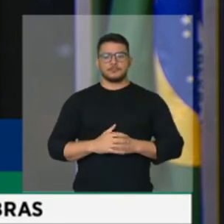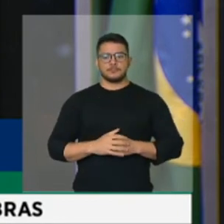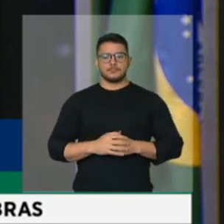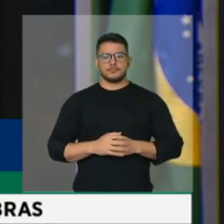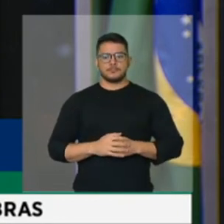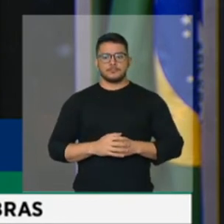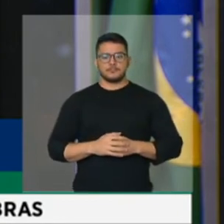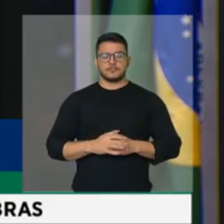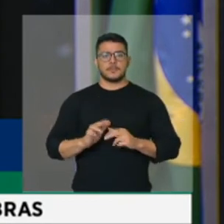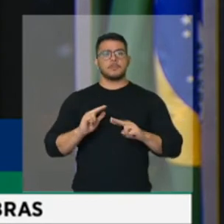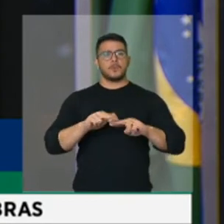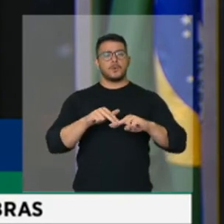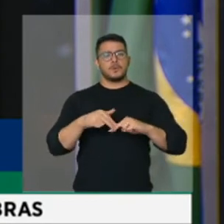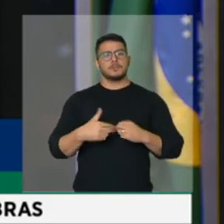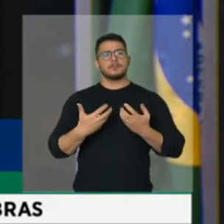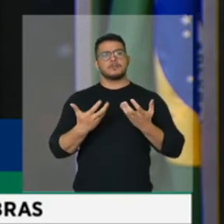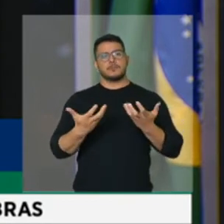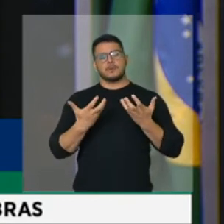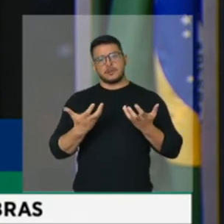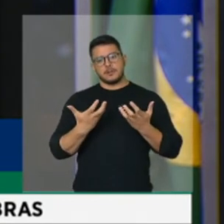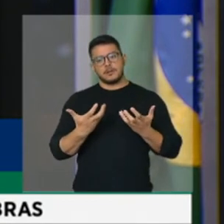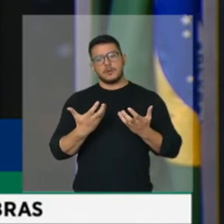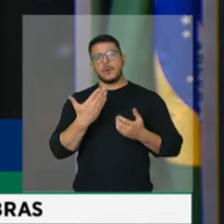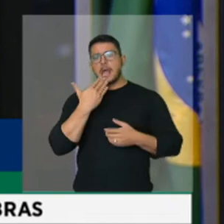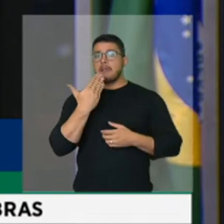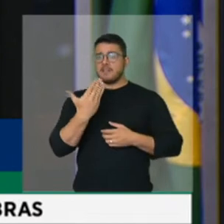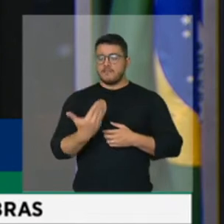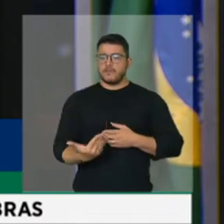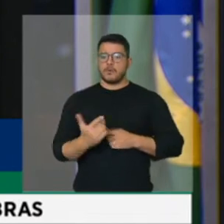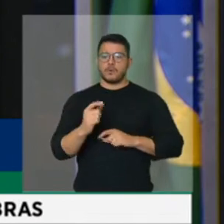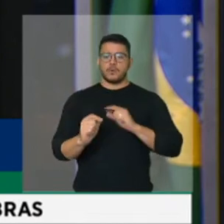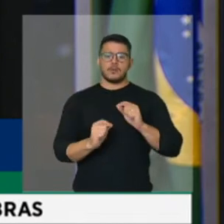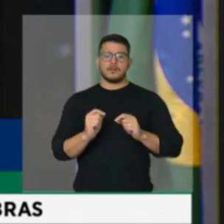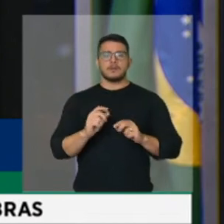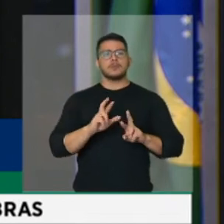PARAR SE NÃO TIVER ENERGIA ELÉTRICA. POR ISSO A IMPORTÂNCIA DA CAPITALIZAÇÃ O... DA ELETROBRAS. ENTÃO A